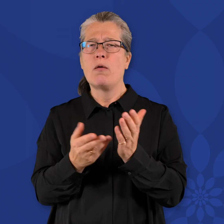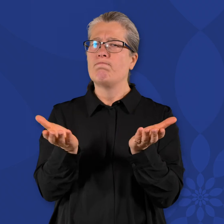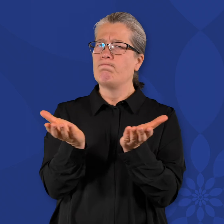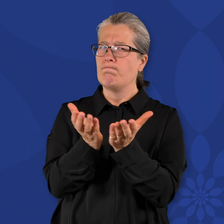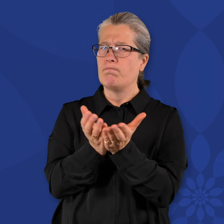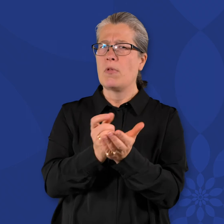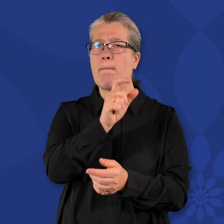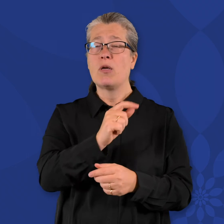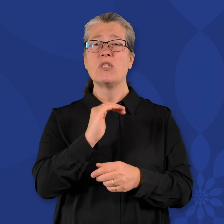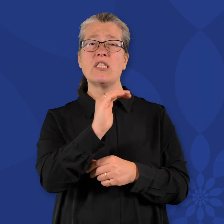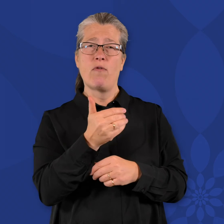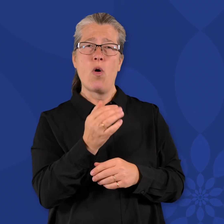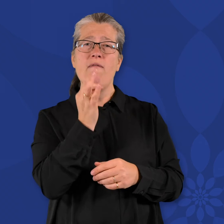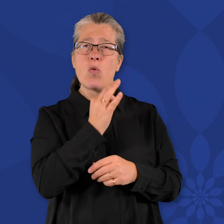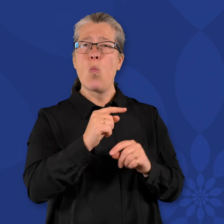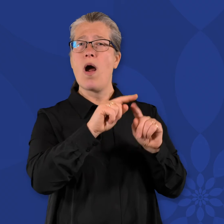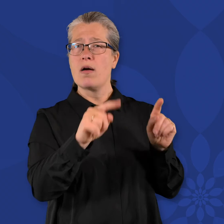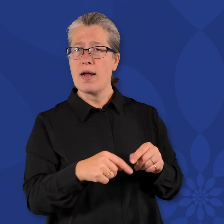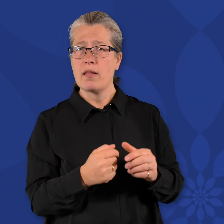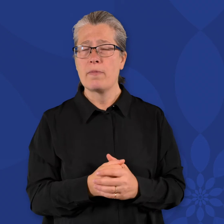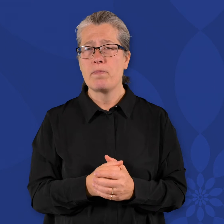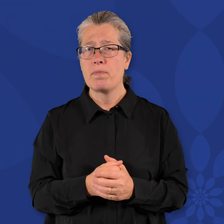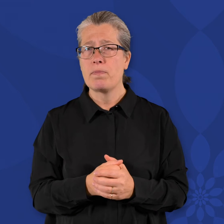de som svarade i enkätundersökningen.